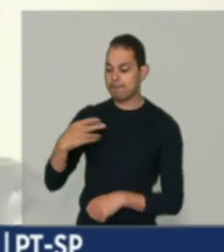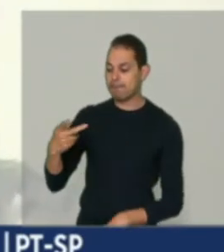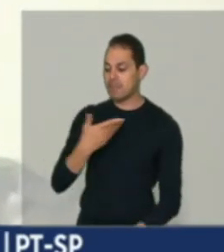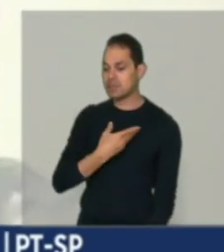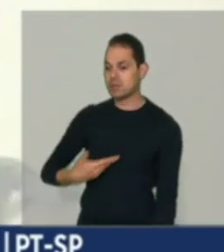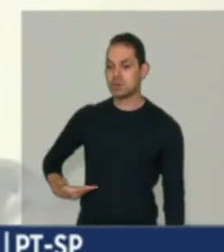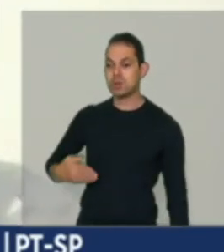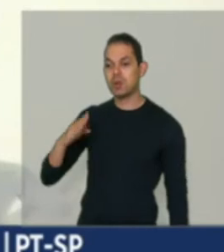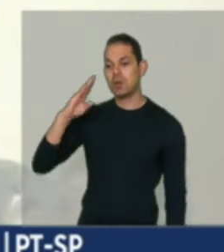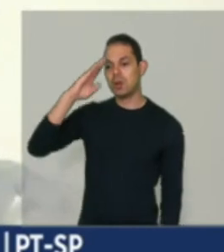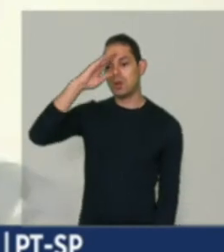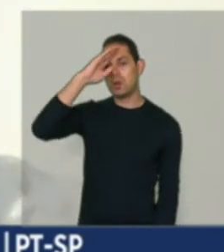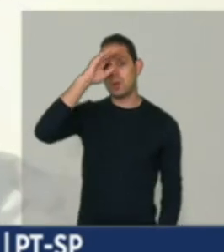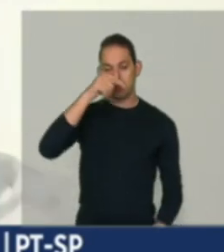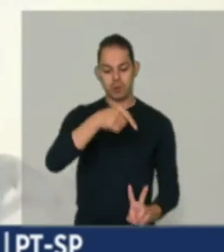INVÀS DE FAZER UM ESFORÇO PARA AMPLIAR RECURSOS DA ÁREA